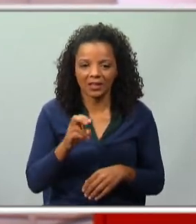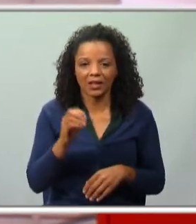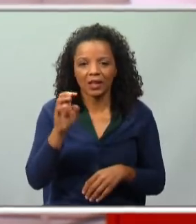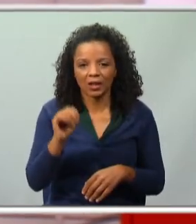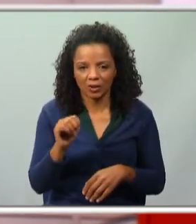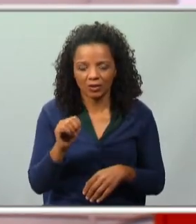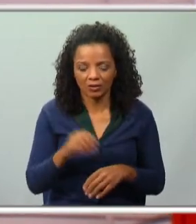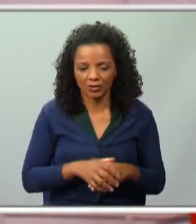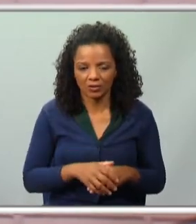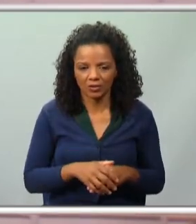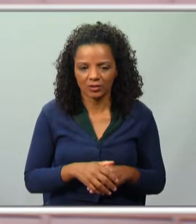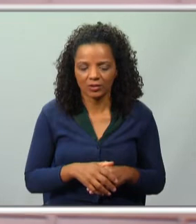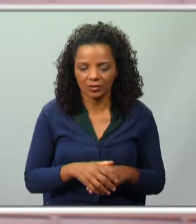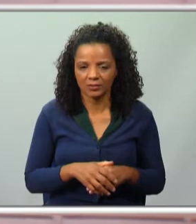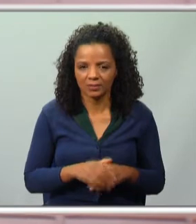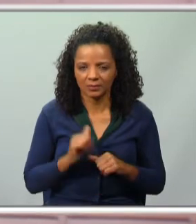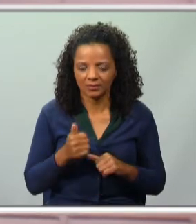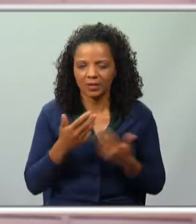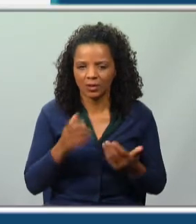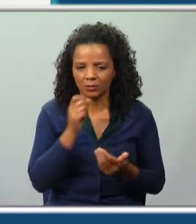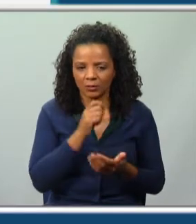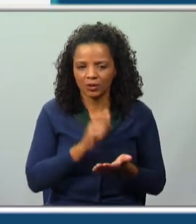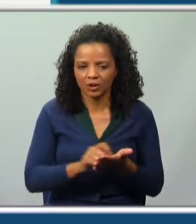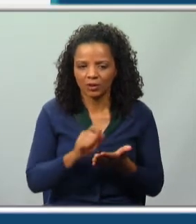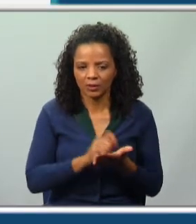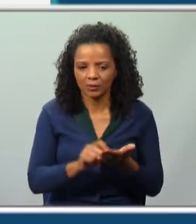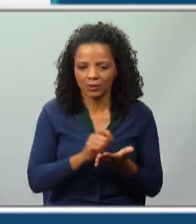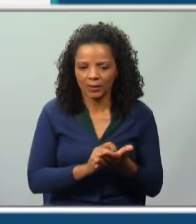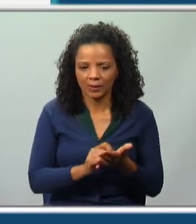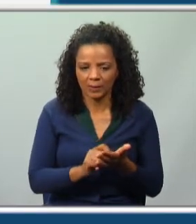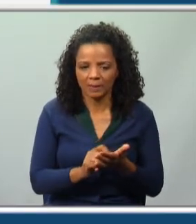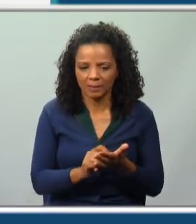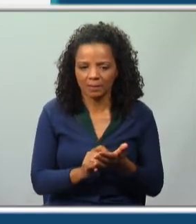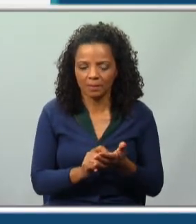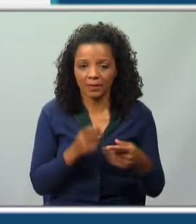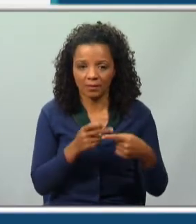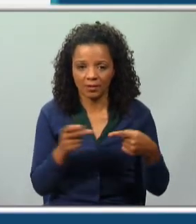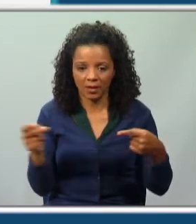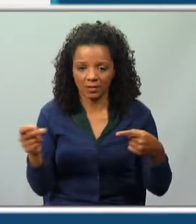ele agora Será que conseguimos então escrever uma uma frase em que utilizemos 他現在我們能做到嗎寫一個我們使用的句子